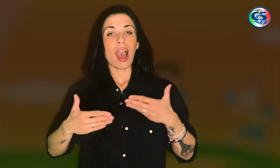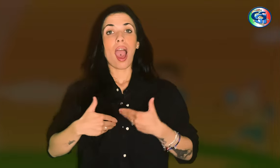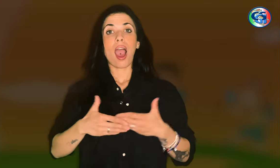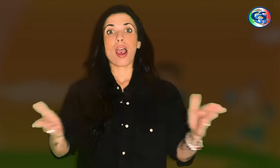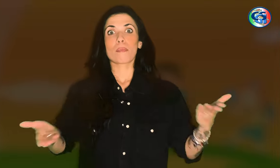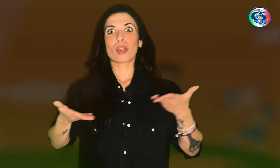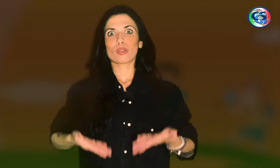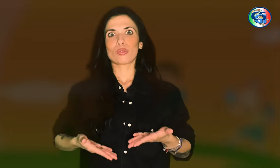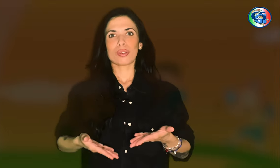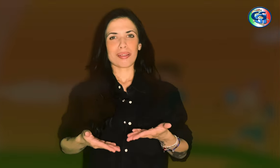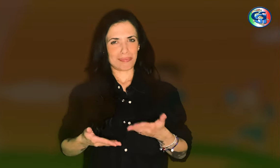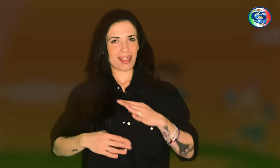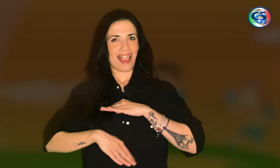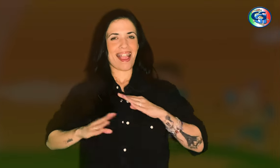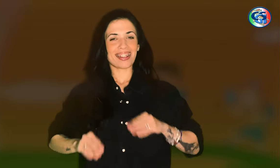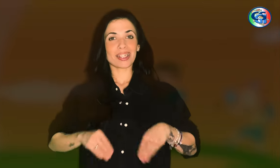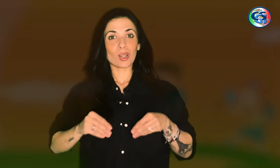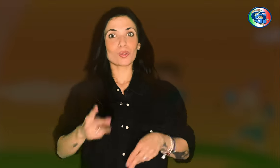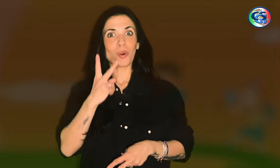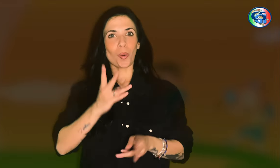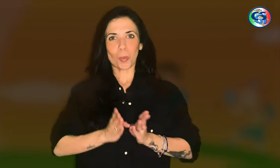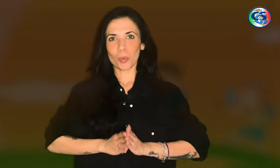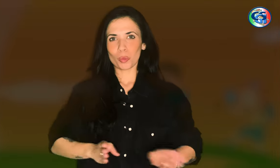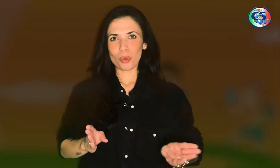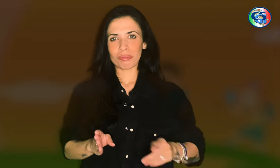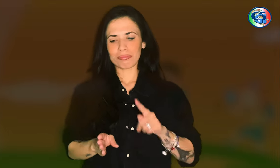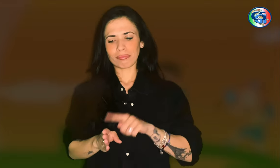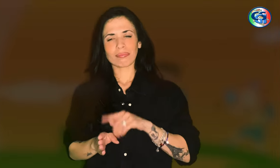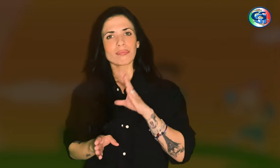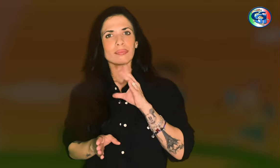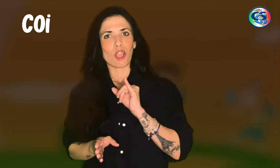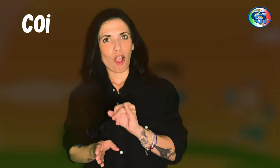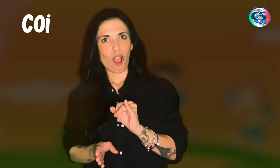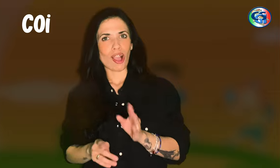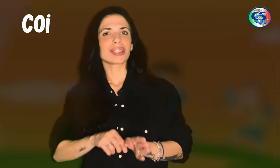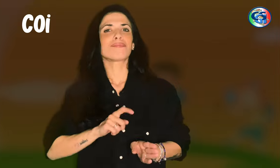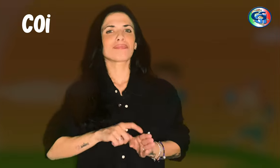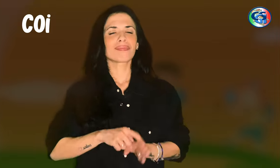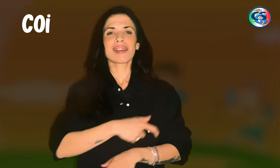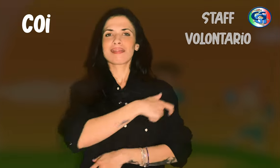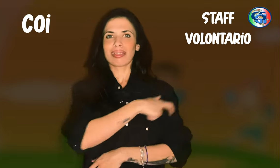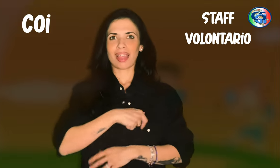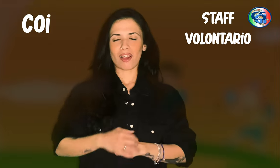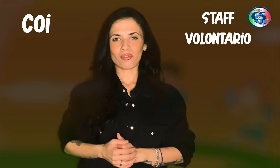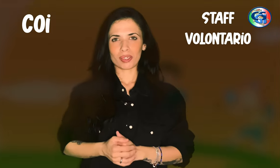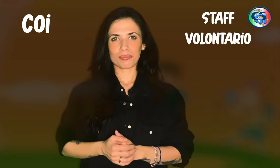l’apertura alle candidature per COI e STAFF VOLONTARIATO.